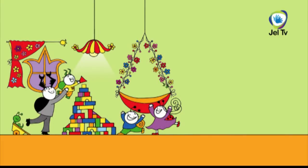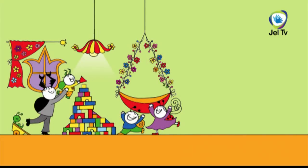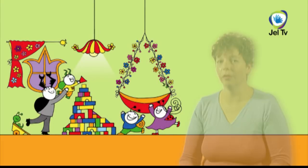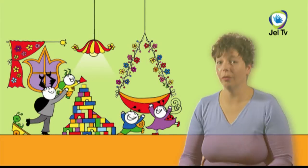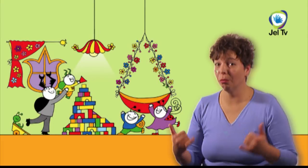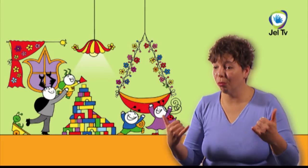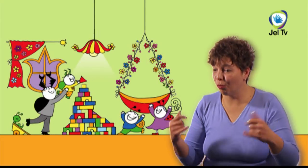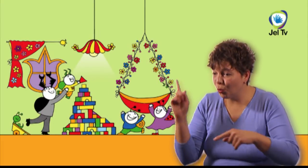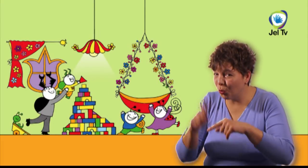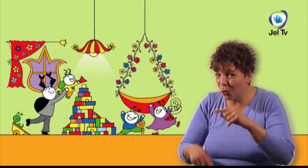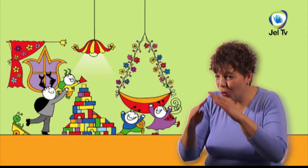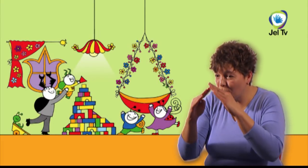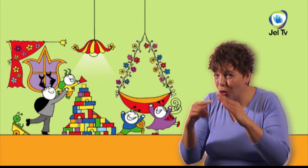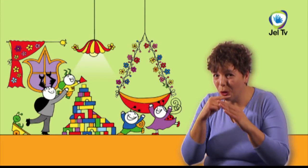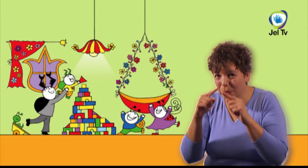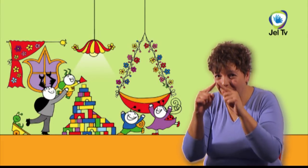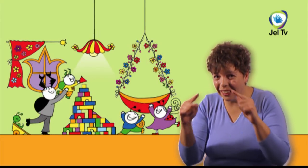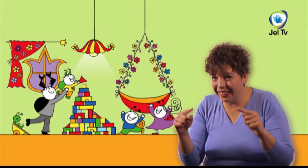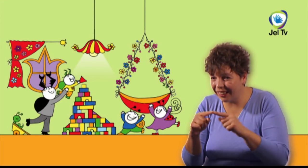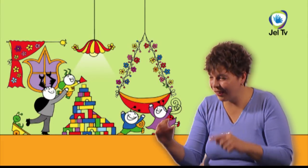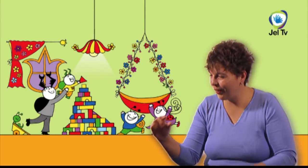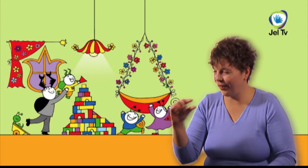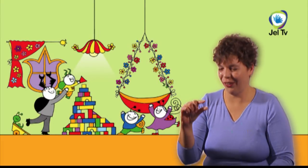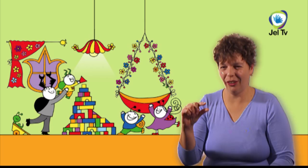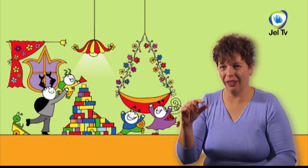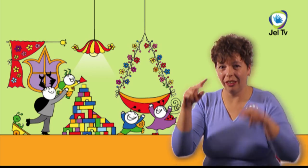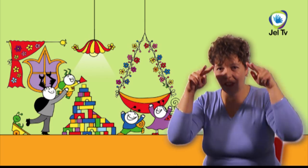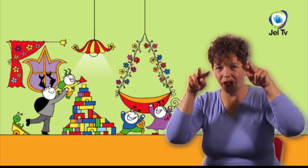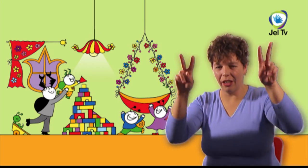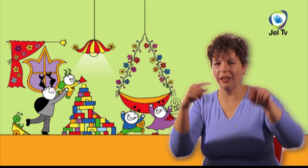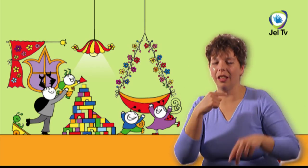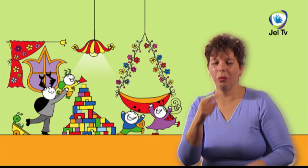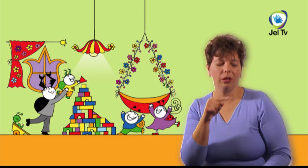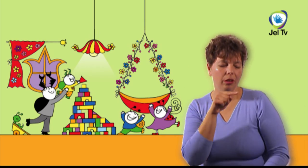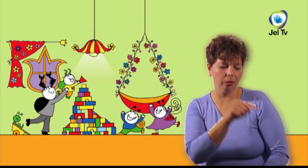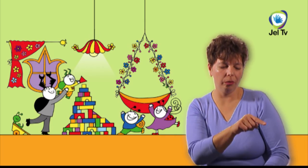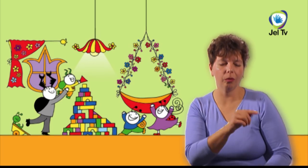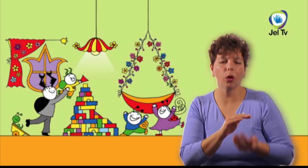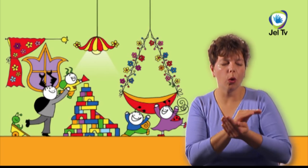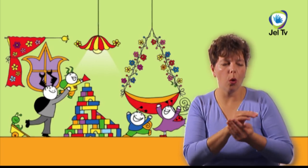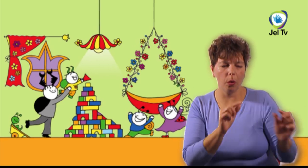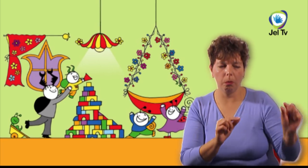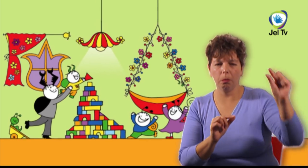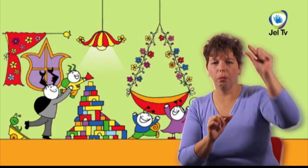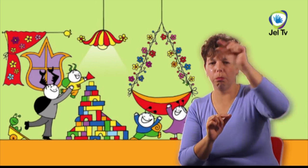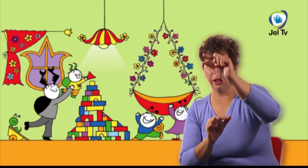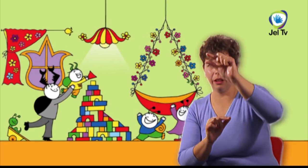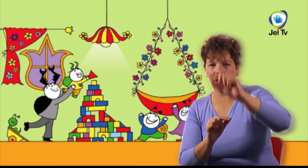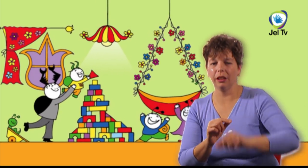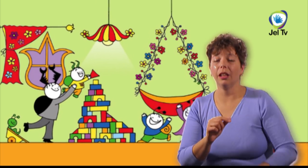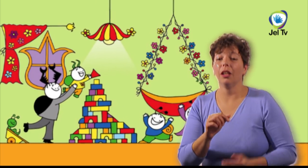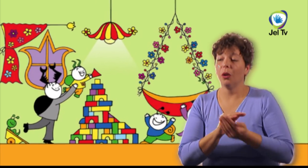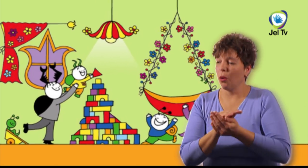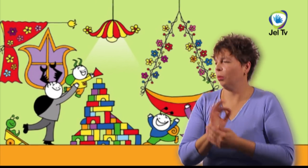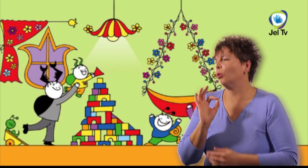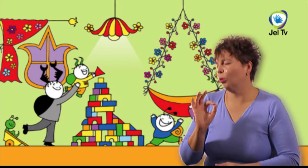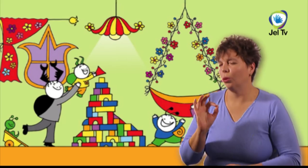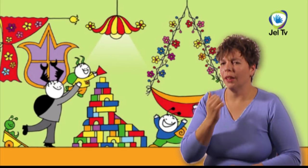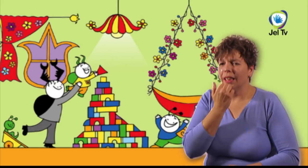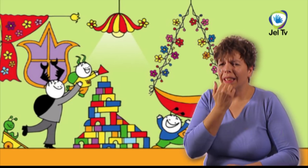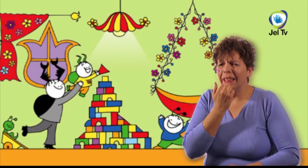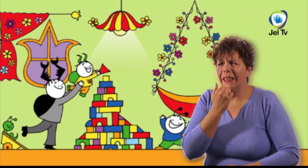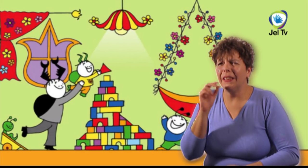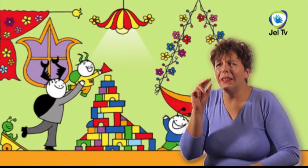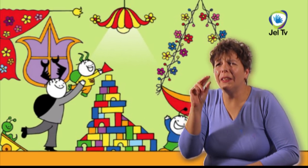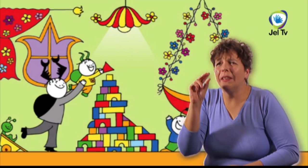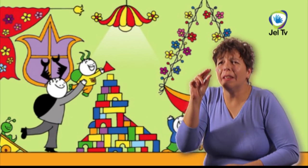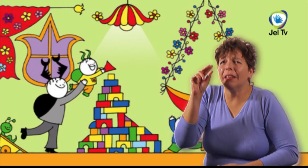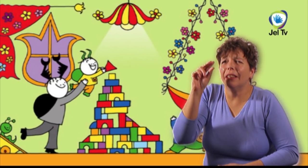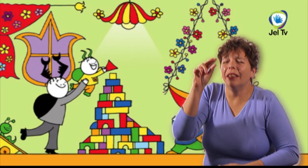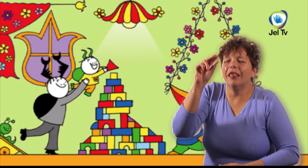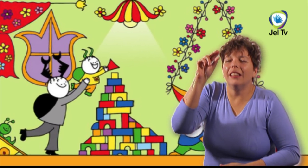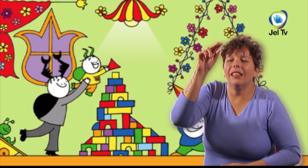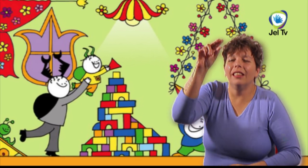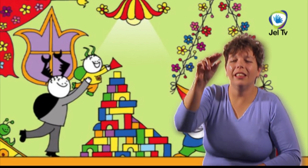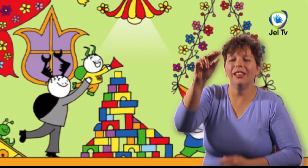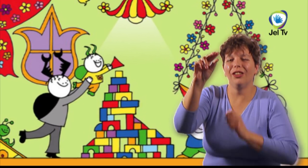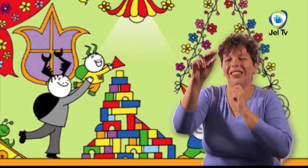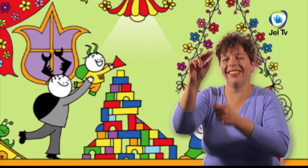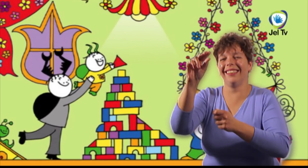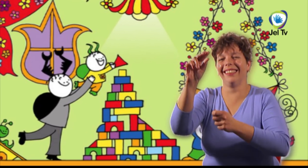Vendel felemelte Gömbit, és a kis virágbogár lélegzetvisszafojtva a torony tetejére illesztette a piros háromszöget.